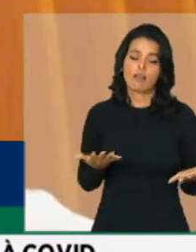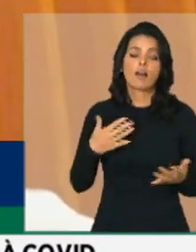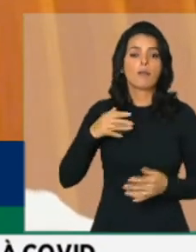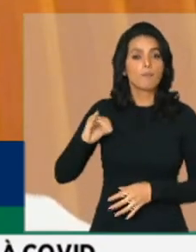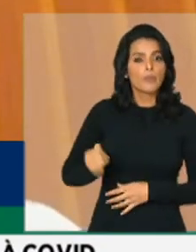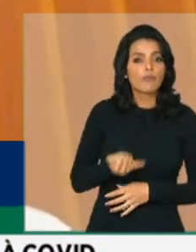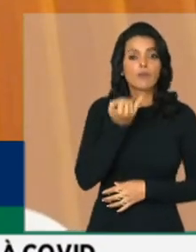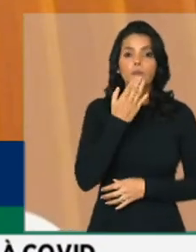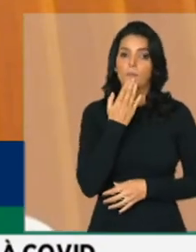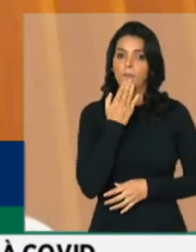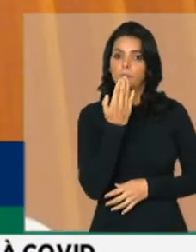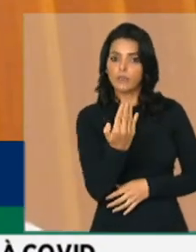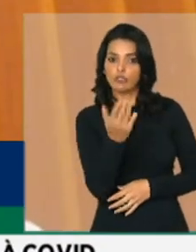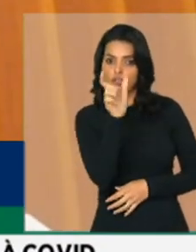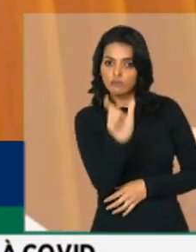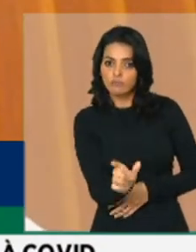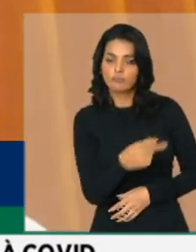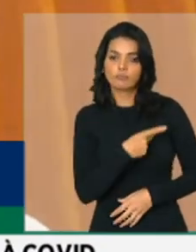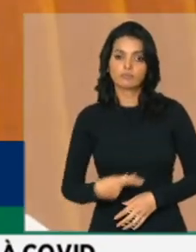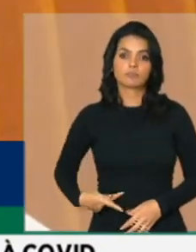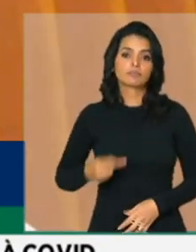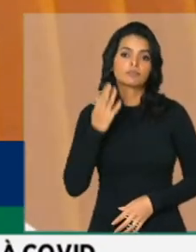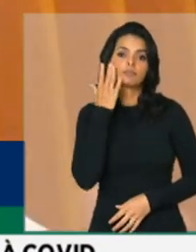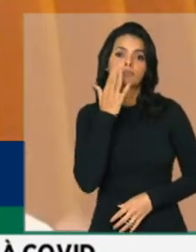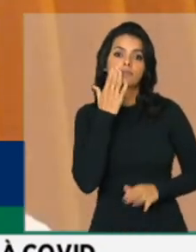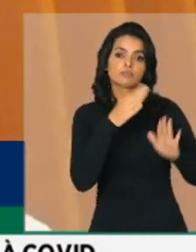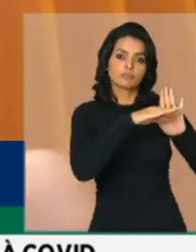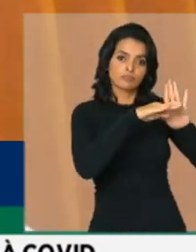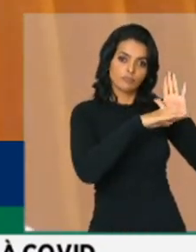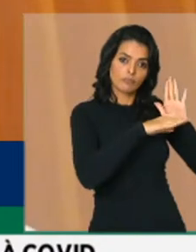OPOSIÇÃO, QUEREM DEFENDER UM AUXÍLIO-EMERGENCIAL DE 600 REAIS, COM CONSISTÊNCIA ECONÔMICA. COM